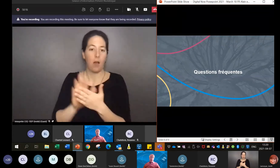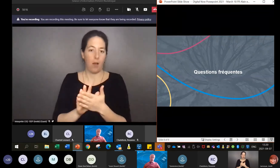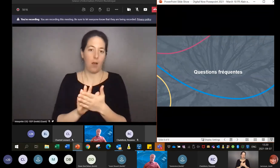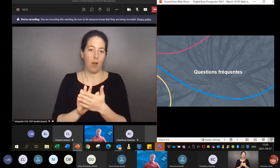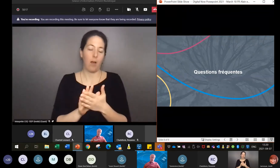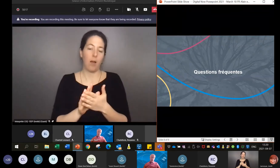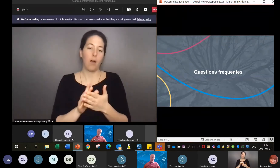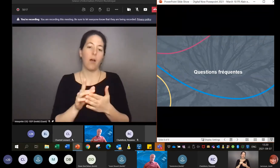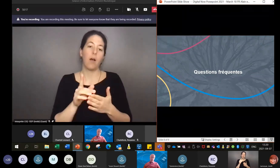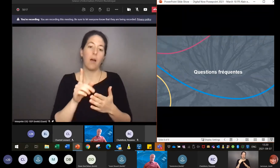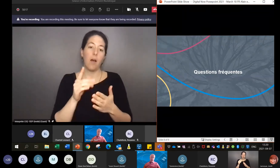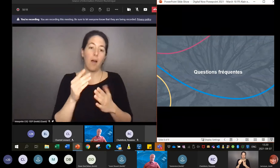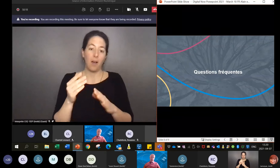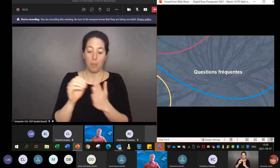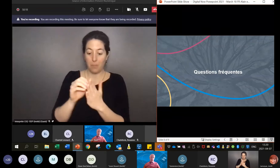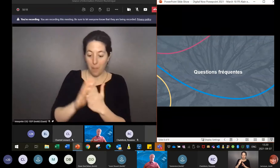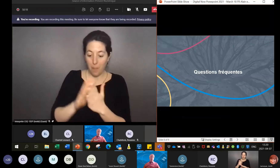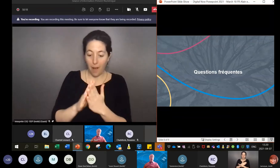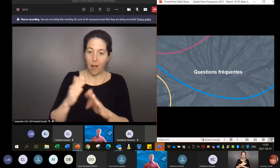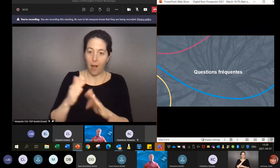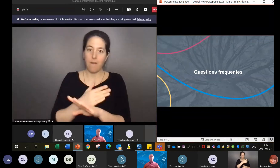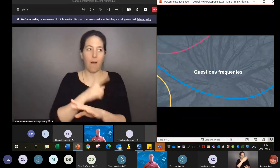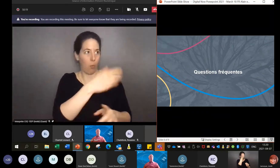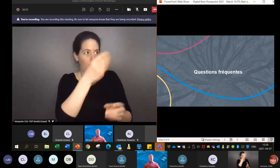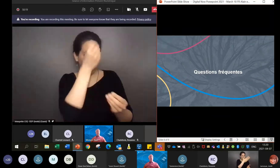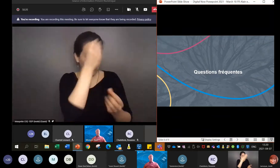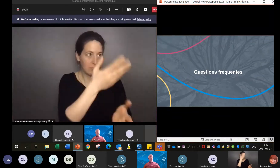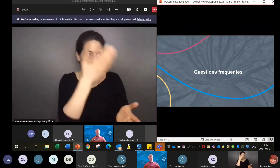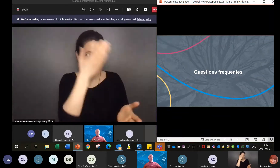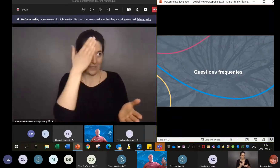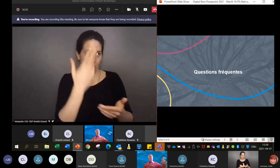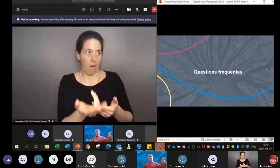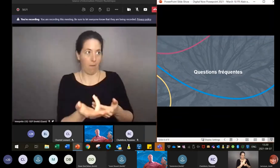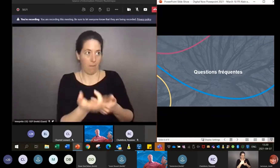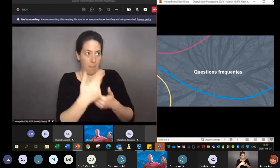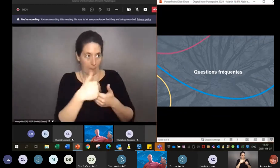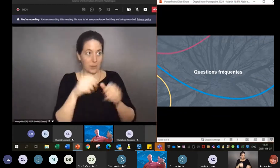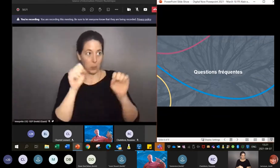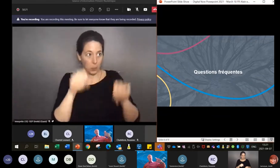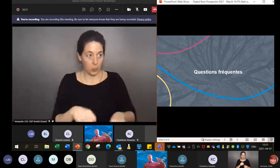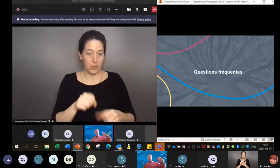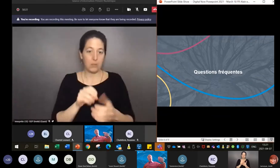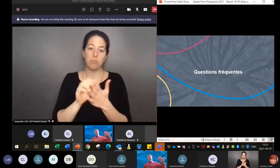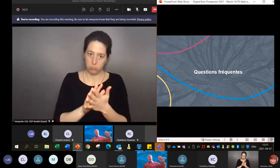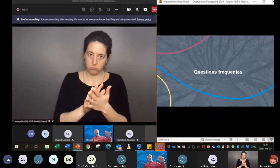qu’elle fait partie de ce groupe-là.